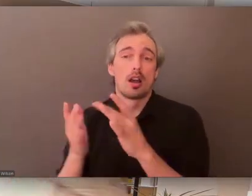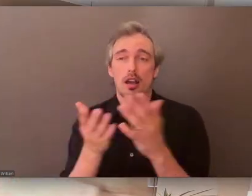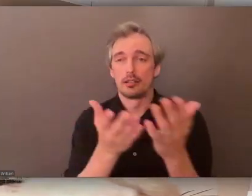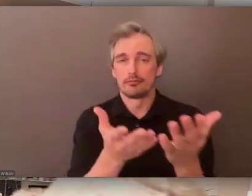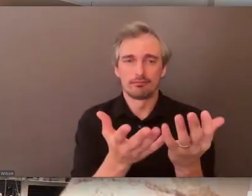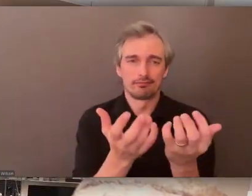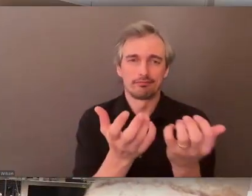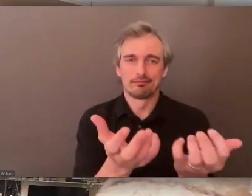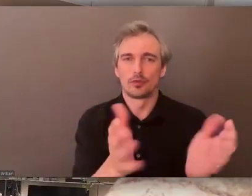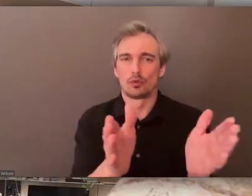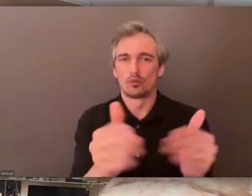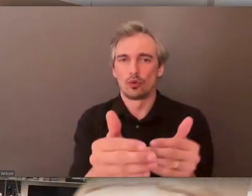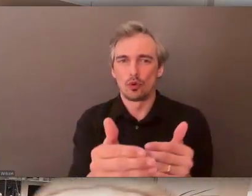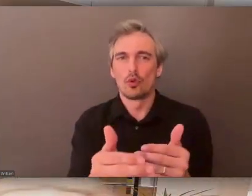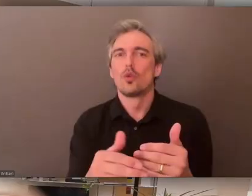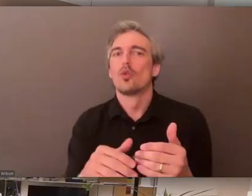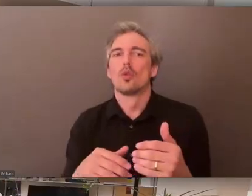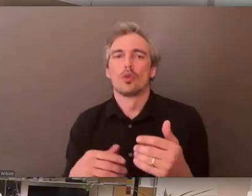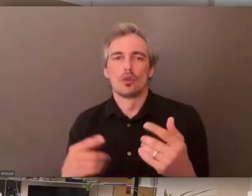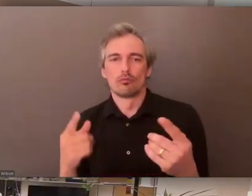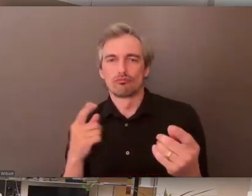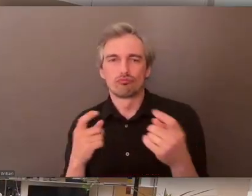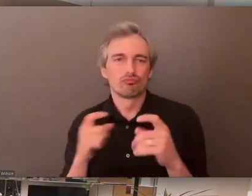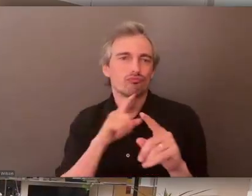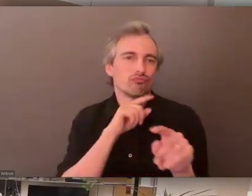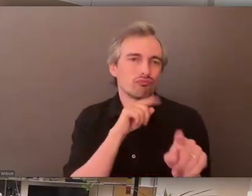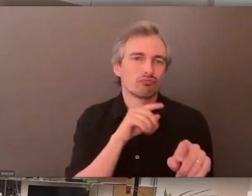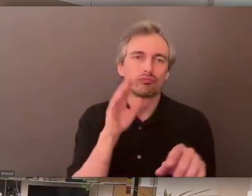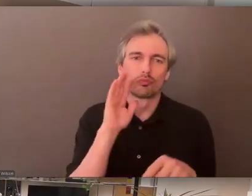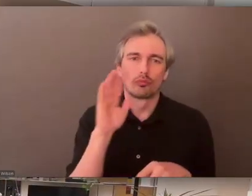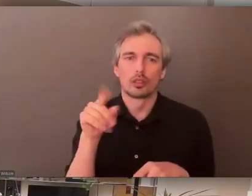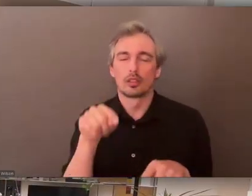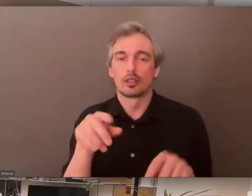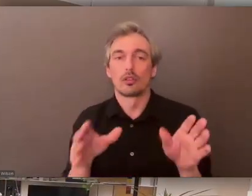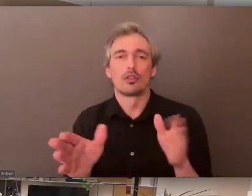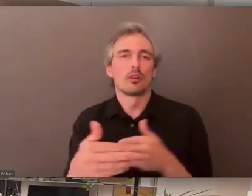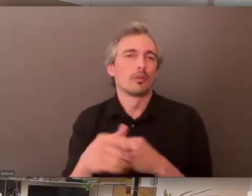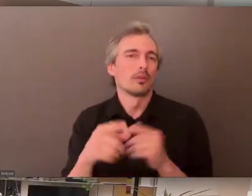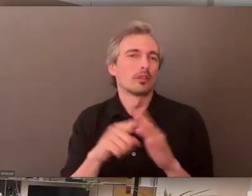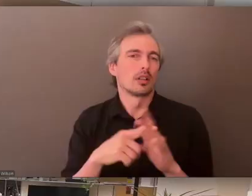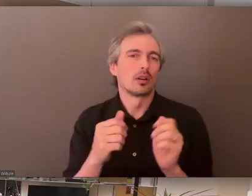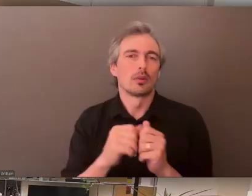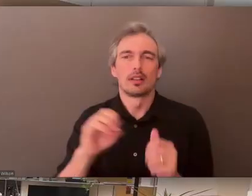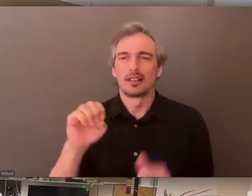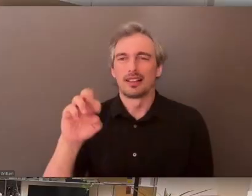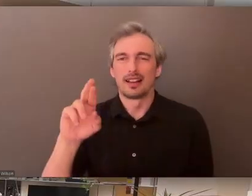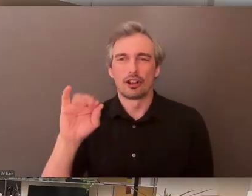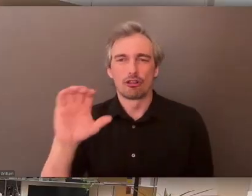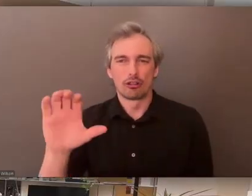まずはこの部屋からエリックに質問をお願いしましょう。 エリック、マイクを渡しますね。 ちょっと小さいマイクです。